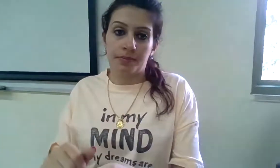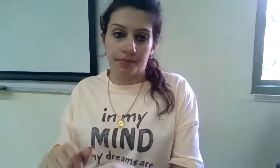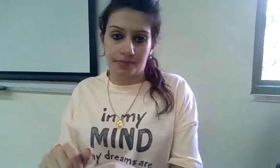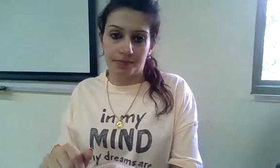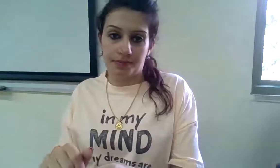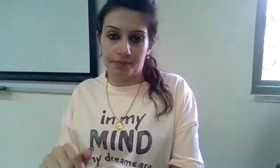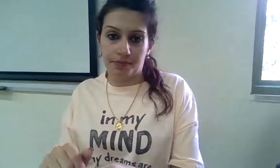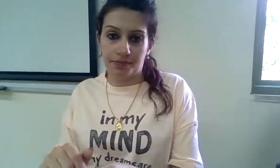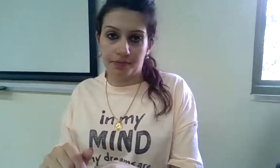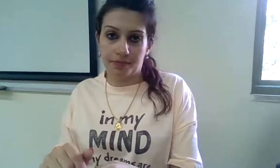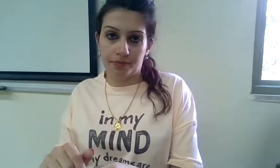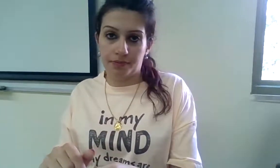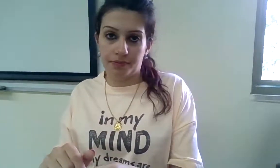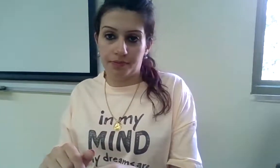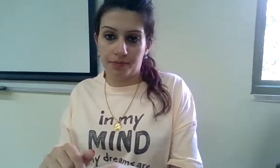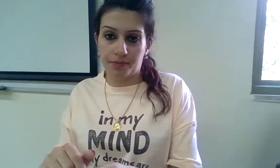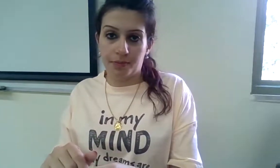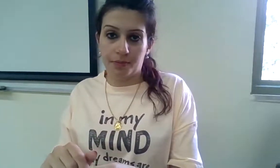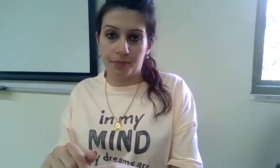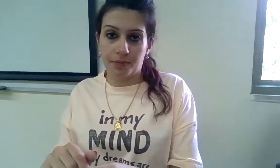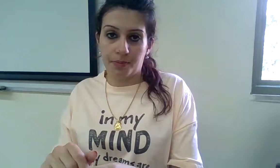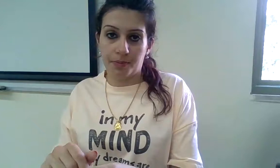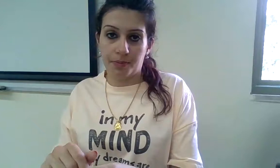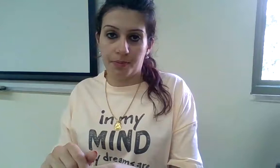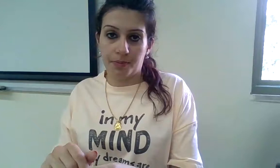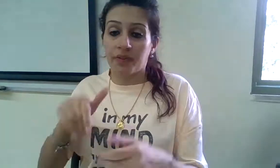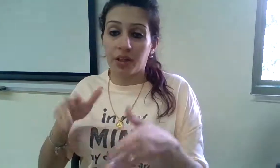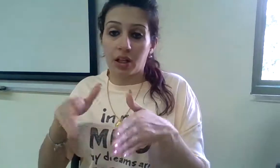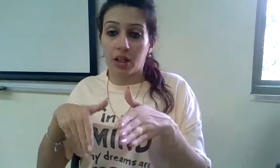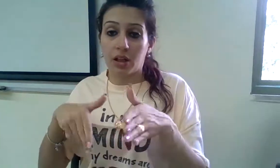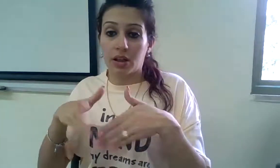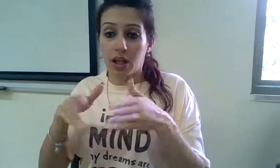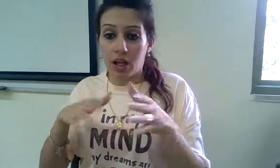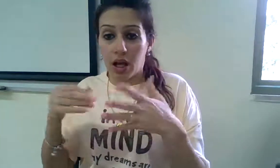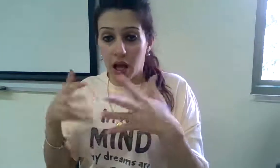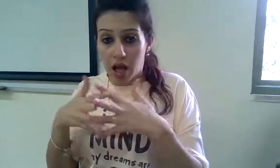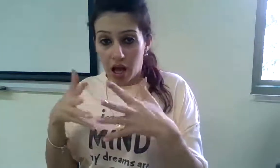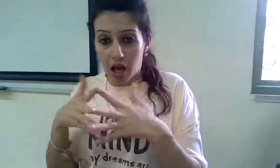هل تودين التعليق على السؤال الأخير؟